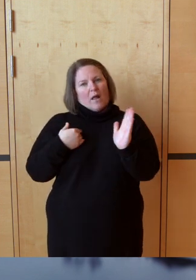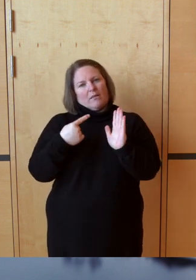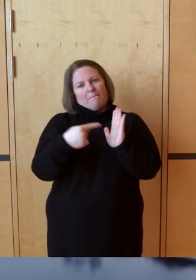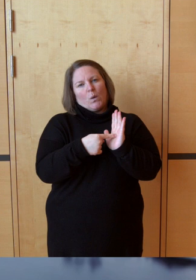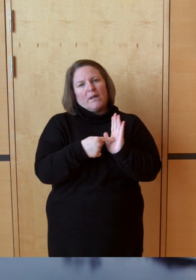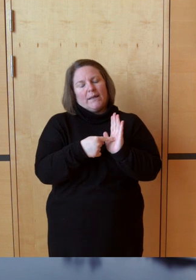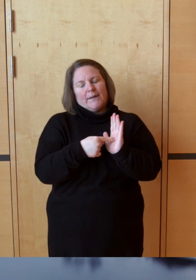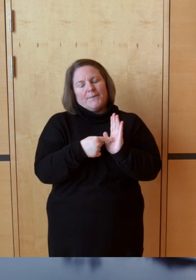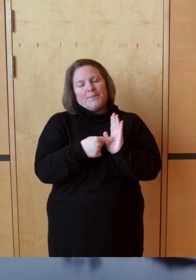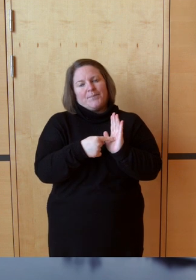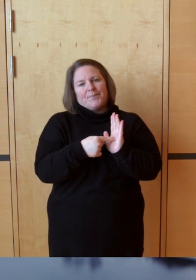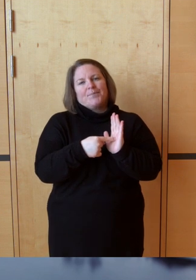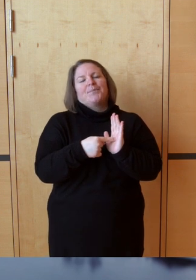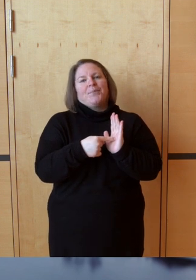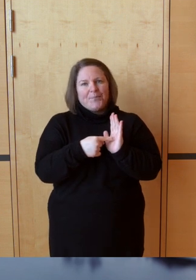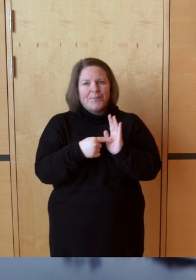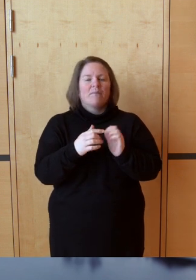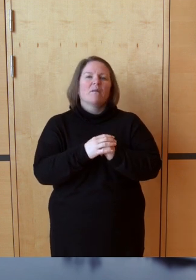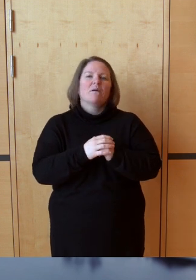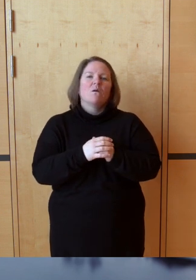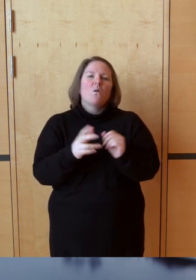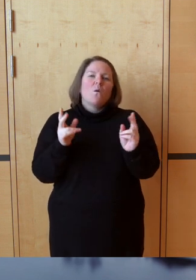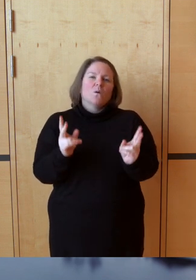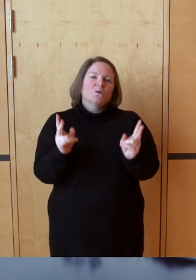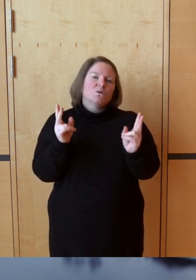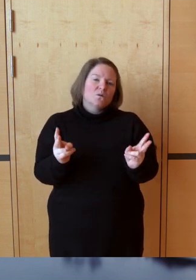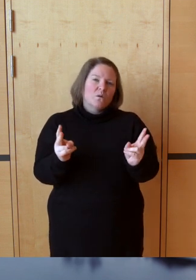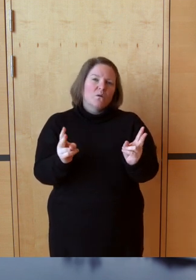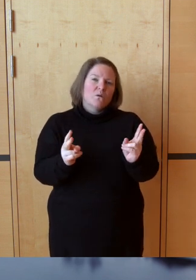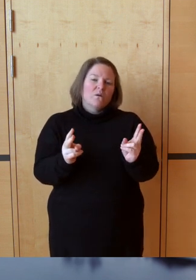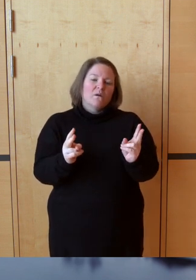Sen så Så som sagt så Det här handlar om att polisen ska få